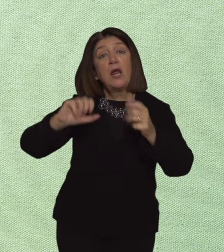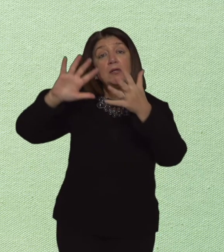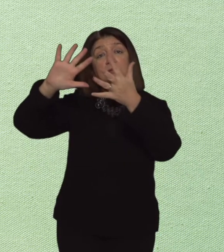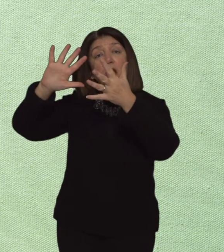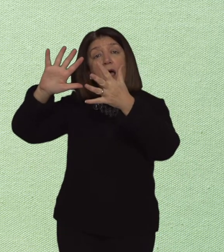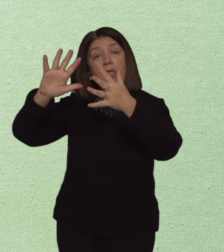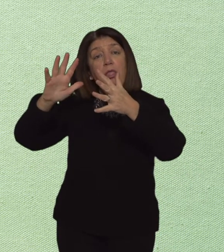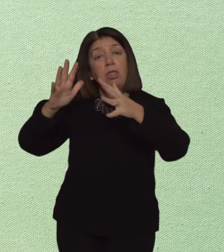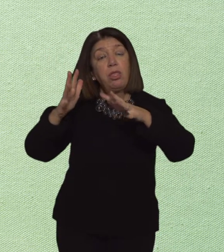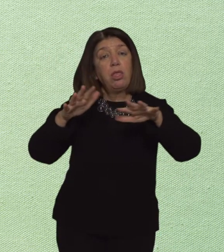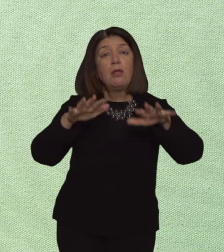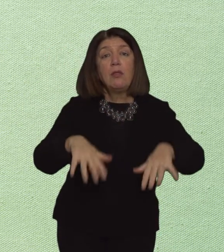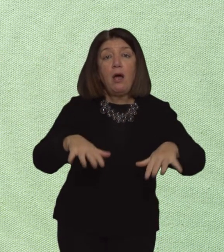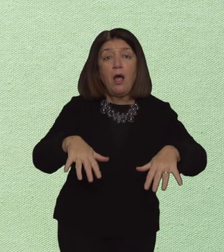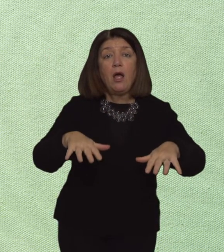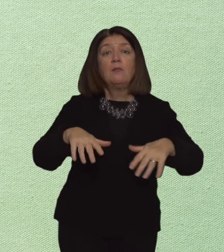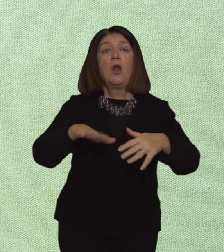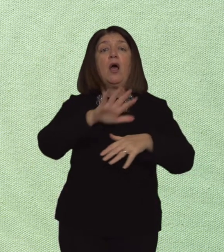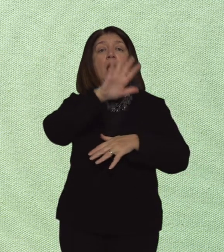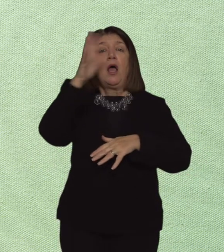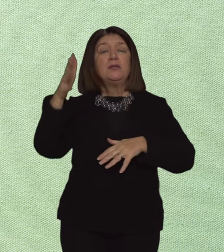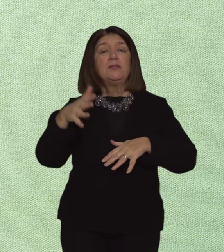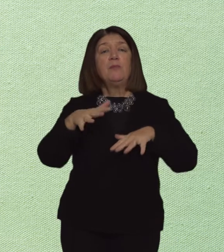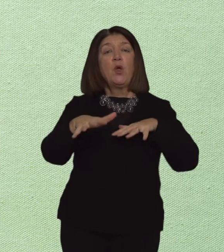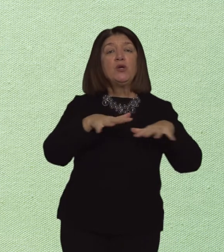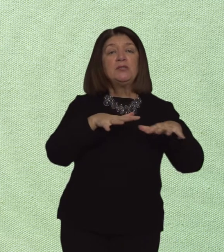esempio quali sono quelli dell'assolutismo, dove questi valori vengono a mancare?